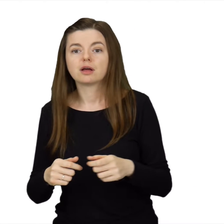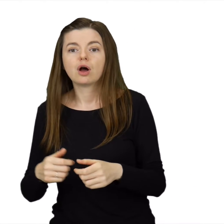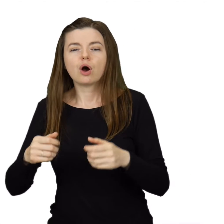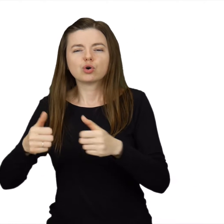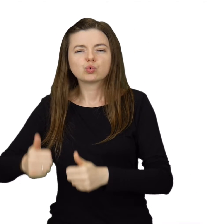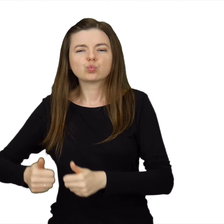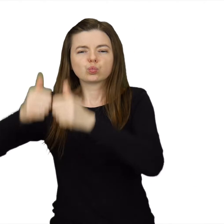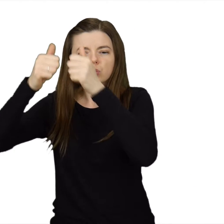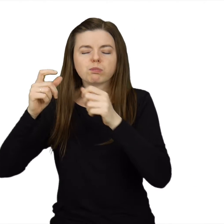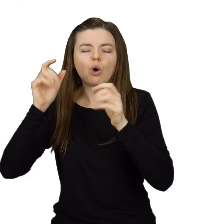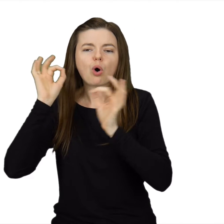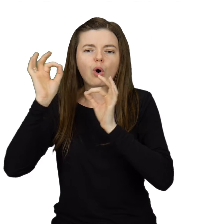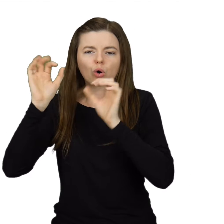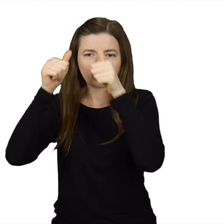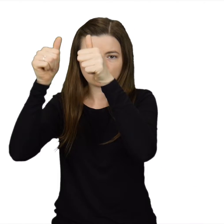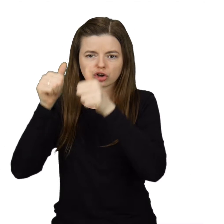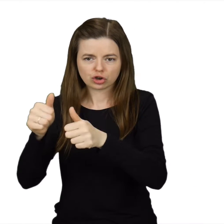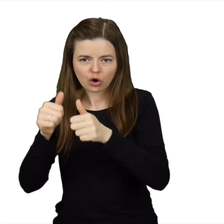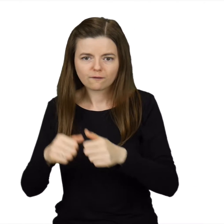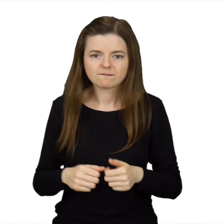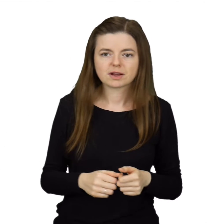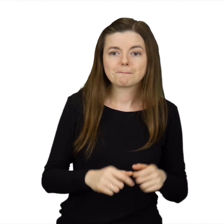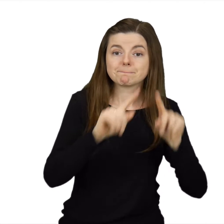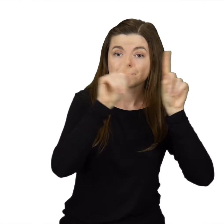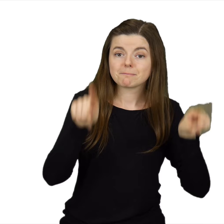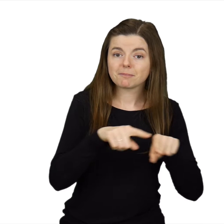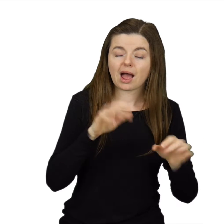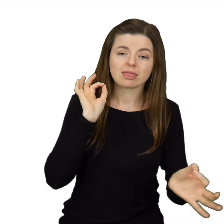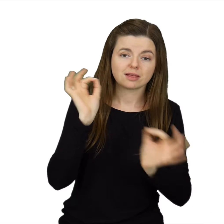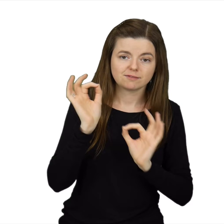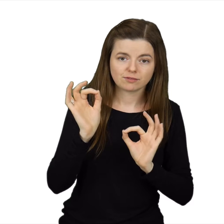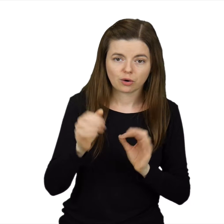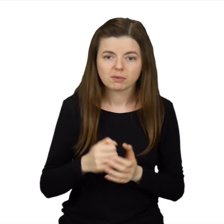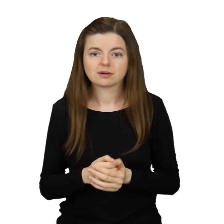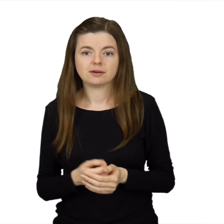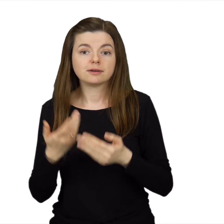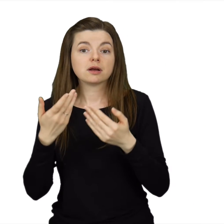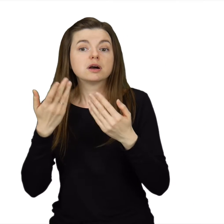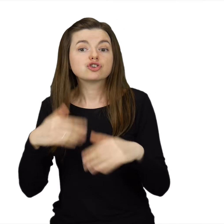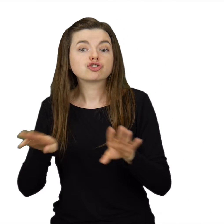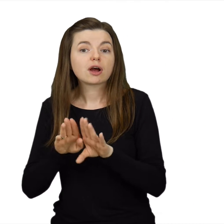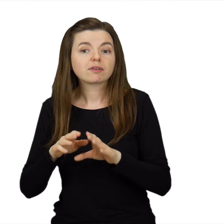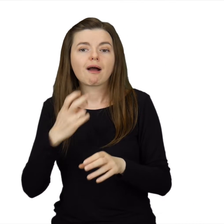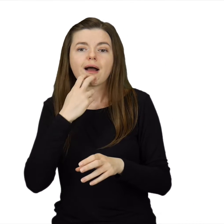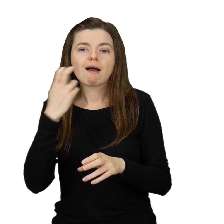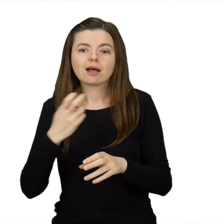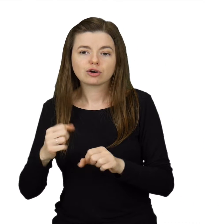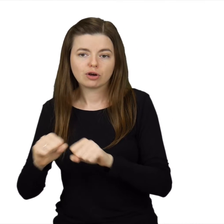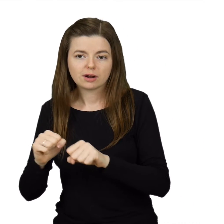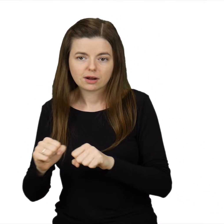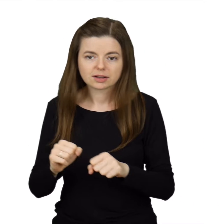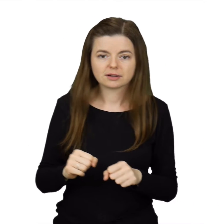słupów ogłoszeniowych, paneli informacyjnych, szafek elektroenergetycznych,